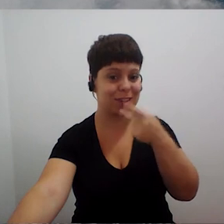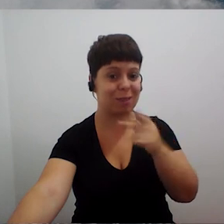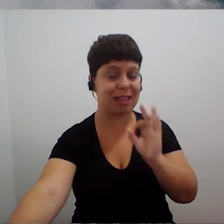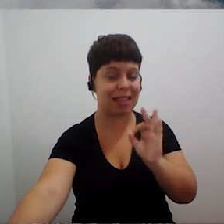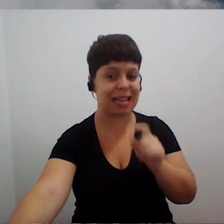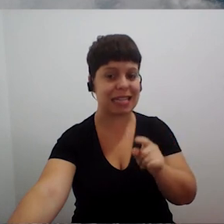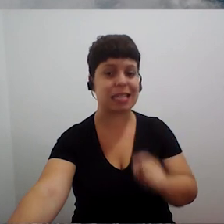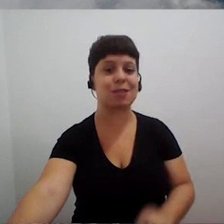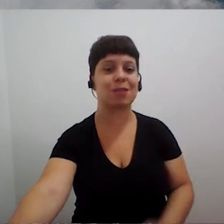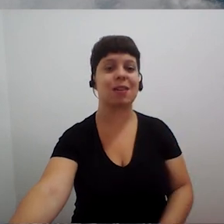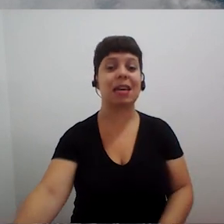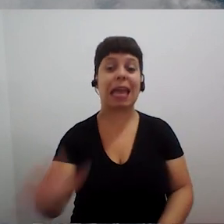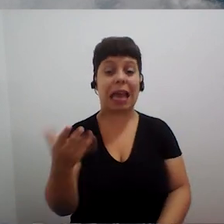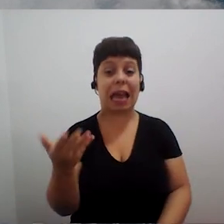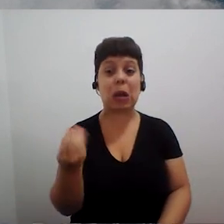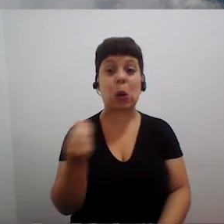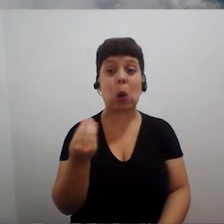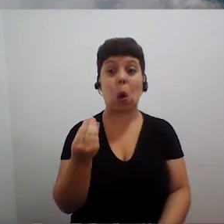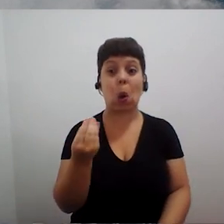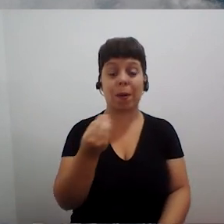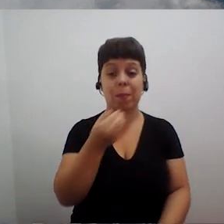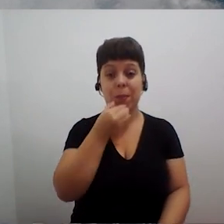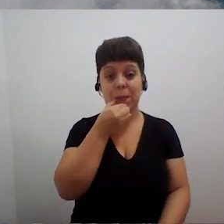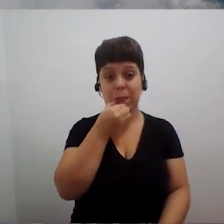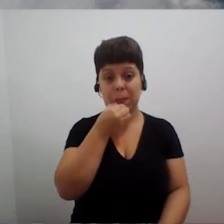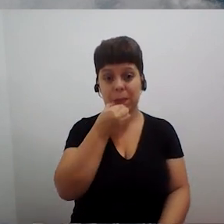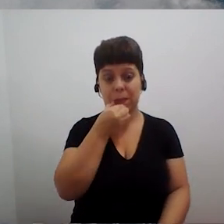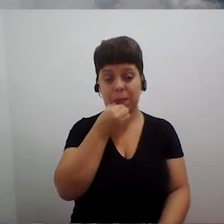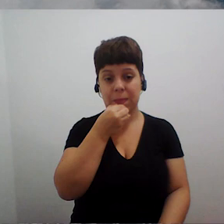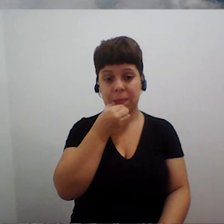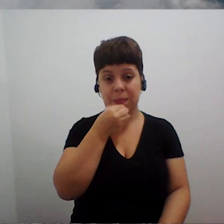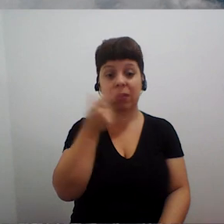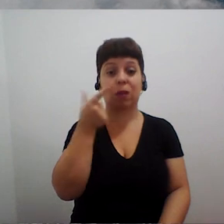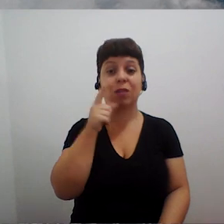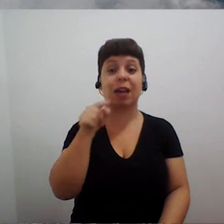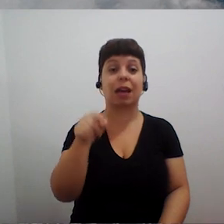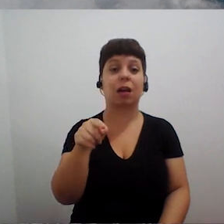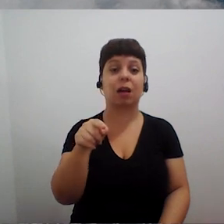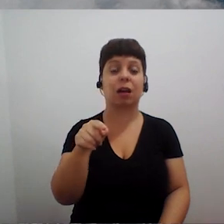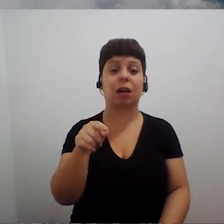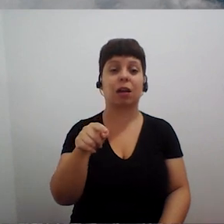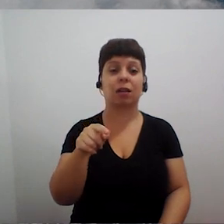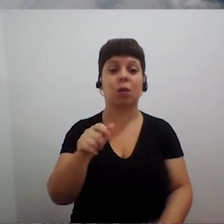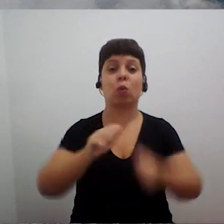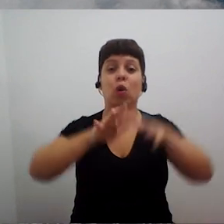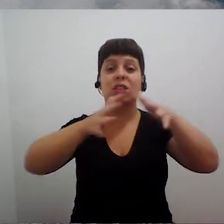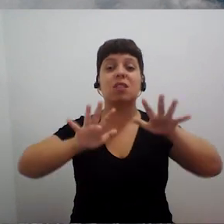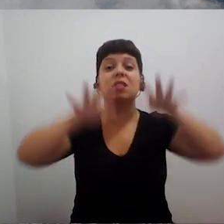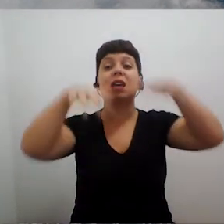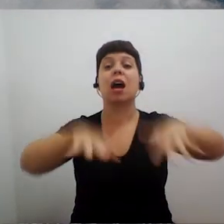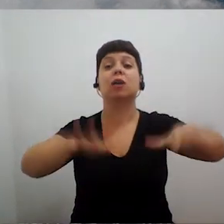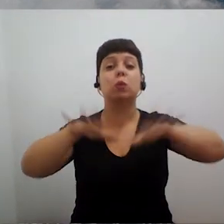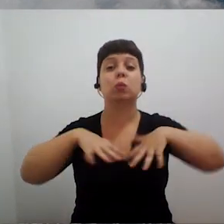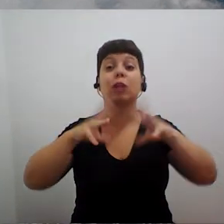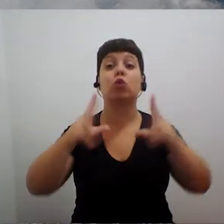E como a gente faz com que esse oceano transborde para tudo e todos?